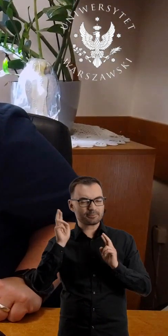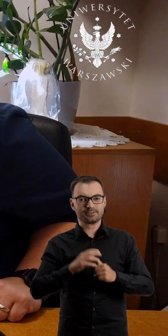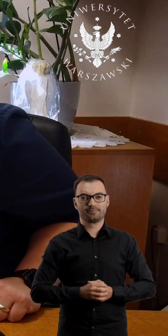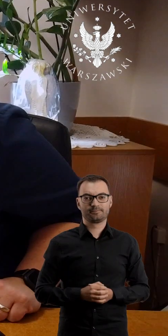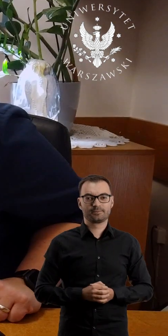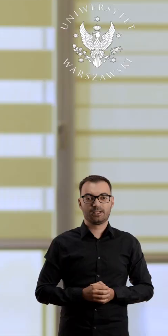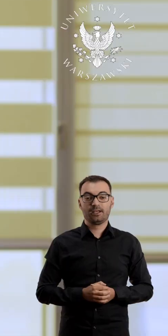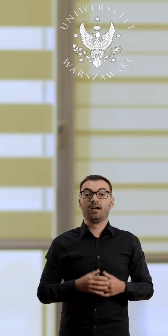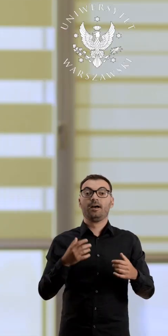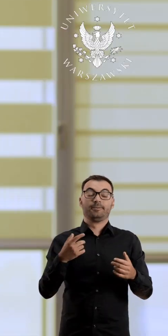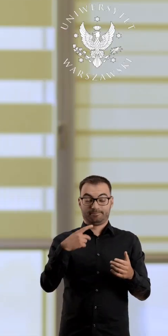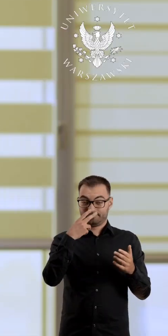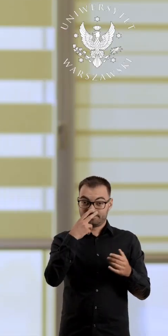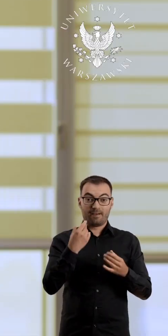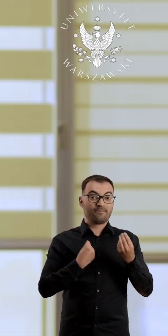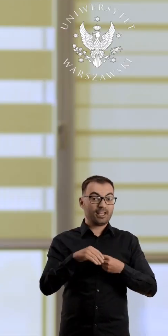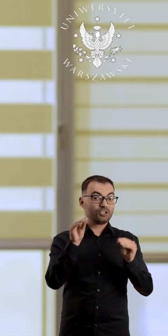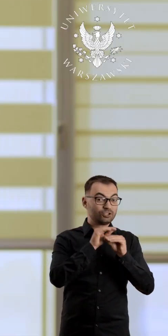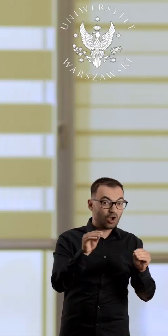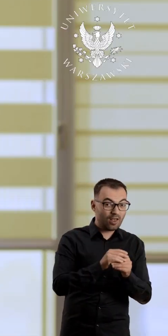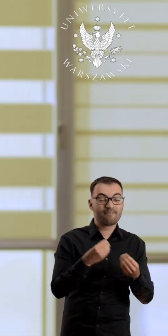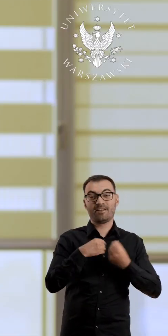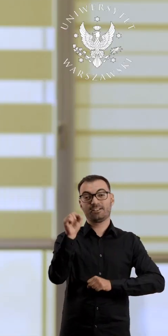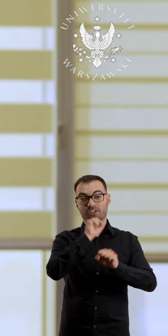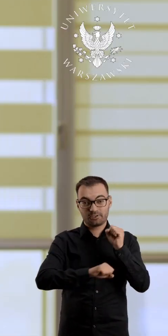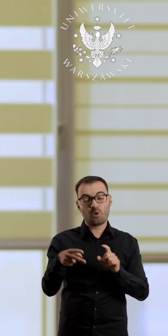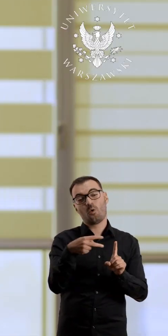Im więcej szkoleń, im więcej ćwiczeń, tym większa szansa,